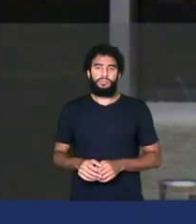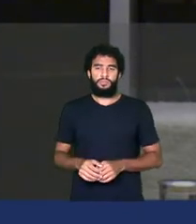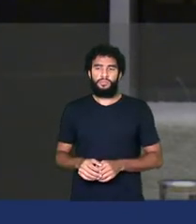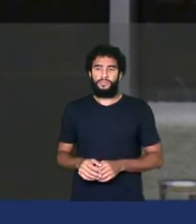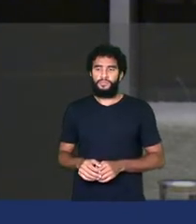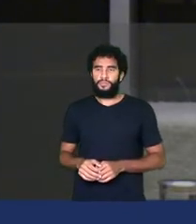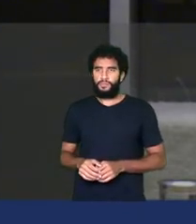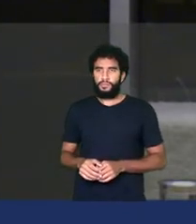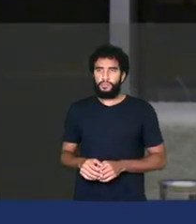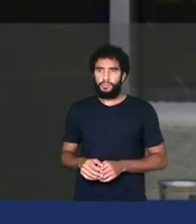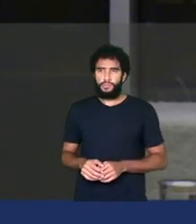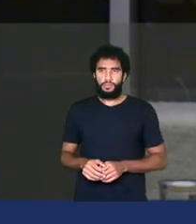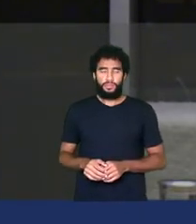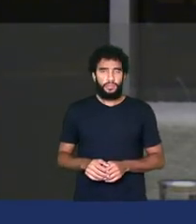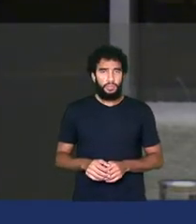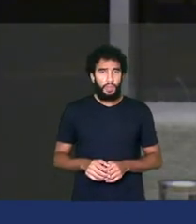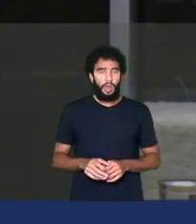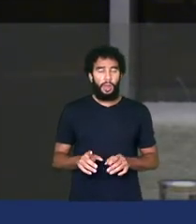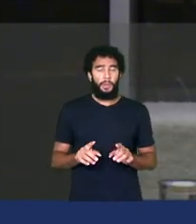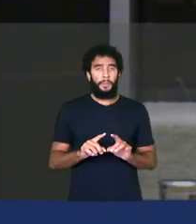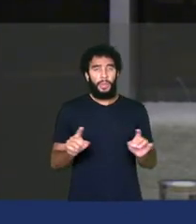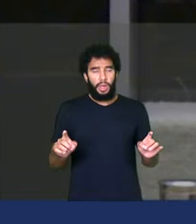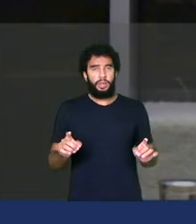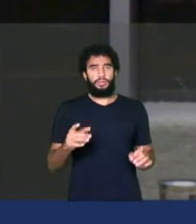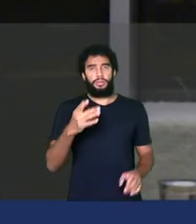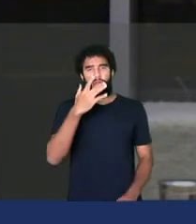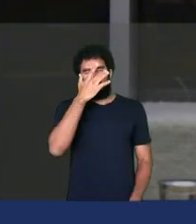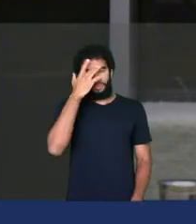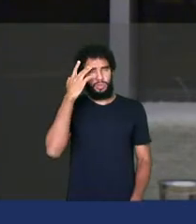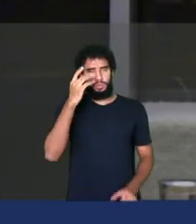SEM DÚVIDA FOI, NÃO FOI FINDO, MAS O BRASIL ESPERA. OS APOSENTADOS ESPERAM, AS MÃES